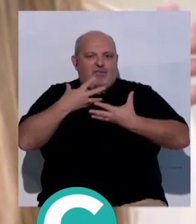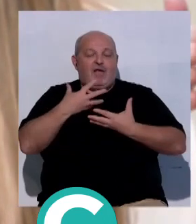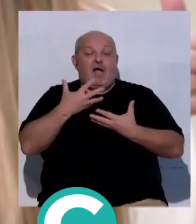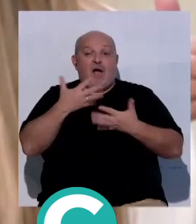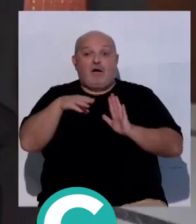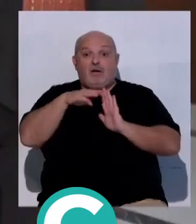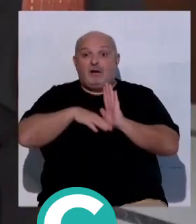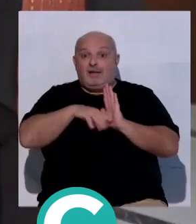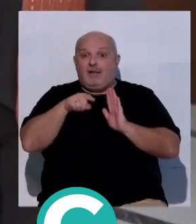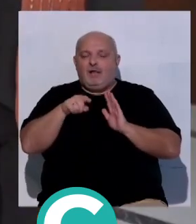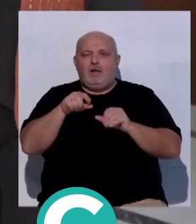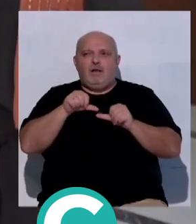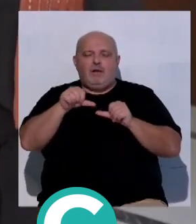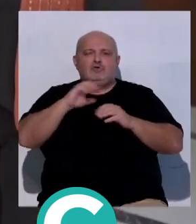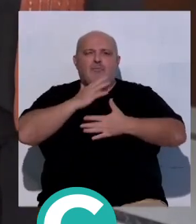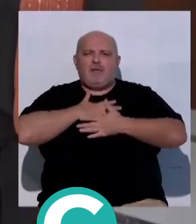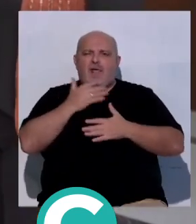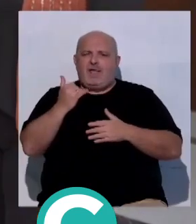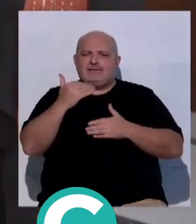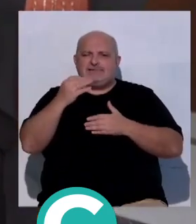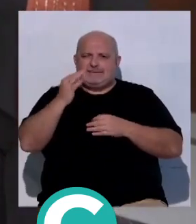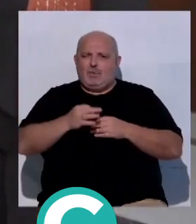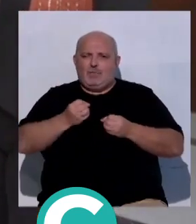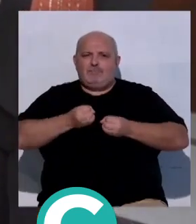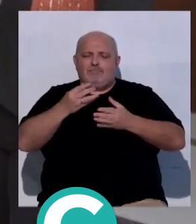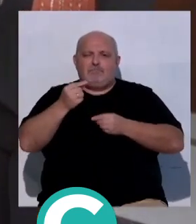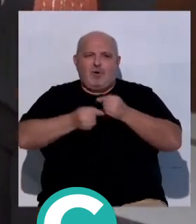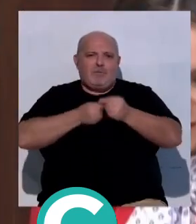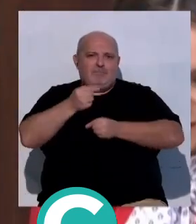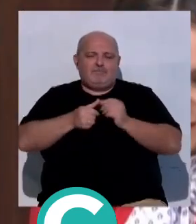programación Se esperan sorpresas que se Irán haciendo públicas paulatinamente pues seguro